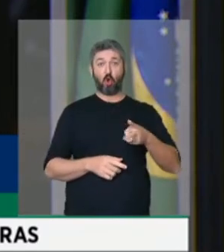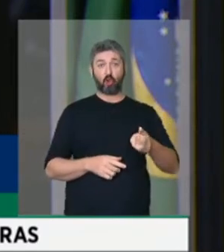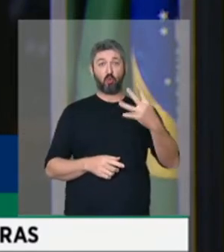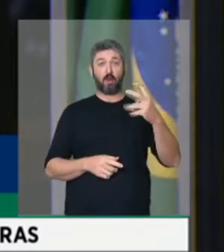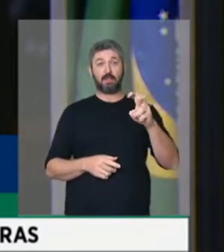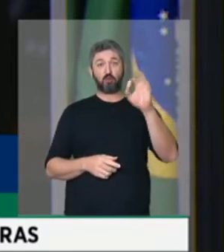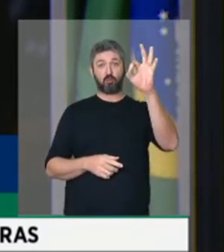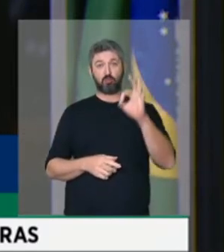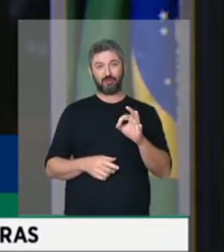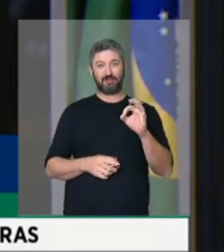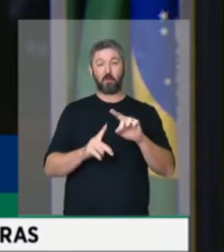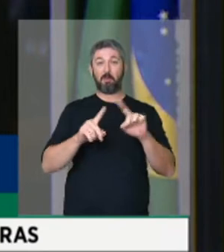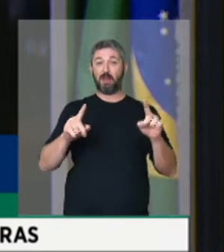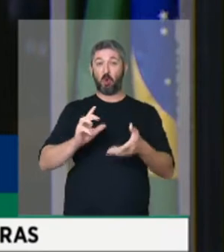SE TRANSFORMARÁNUMA CORPORAÇÃO, NÃO TEM UM